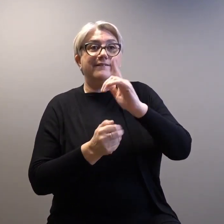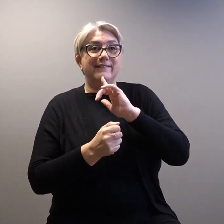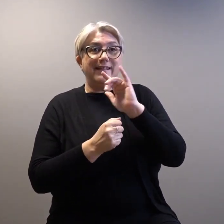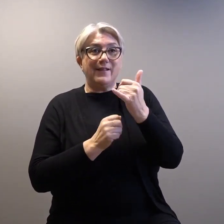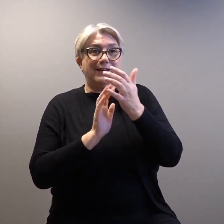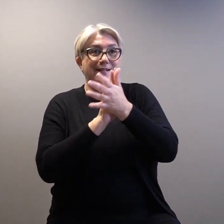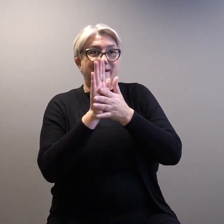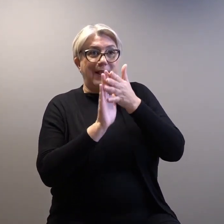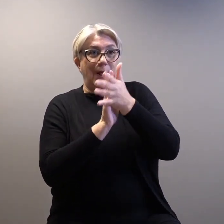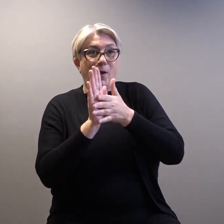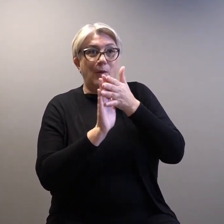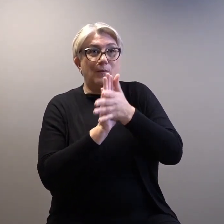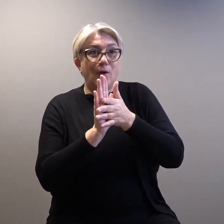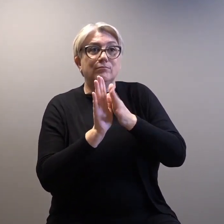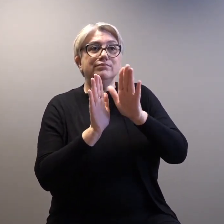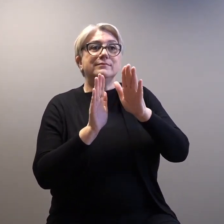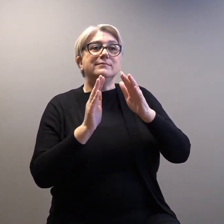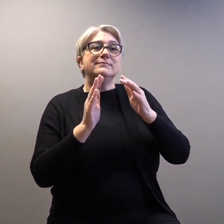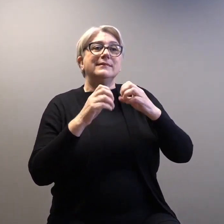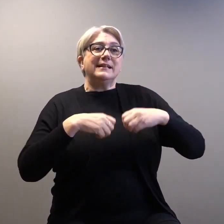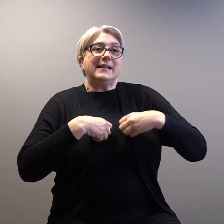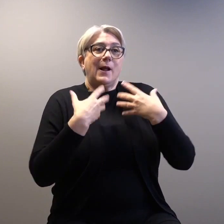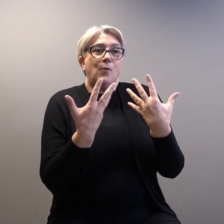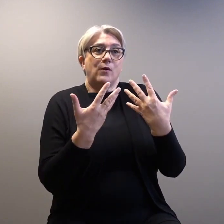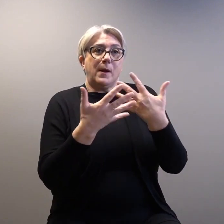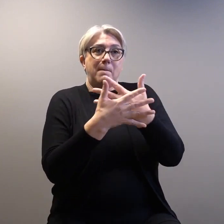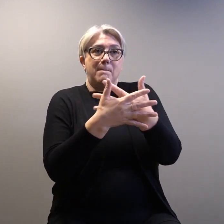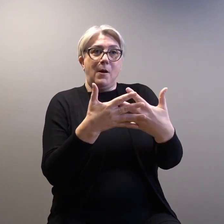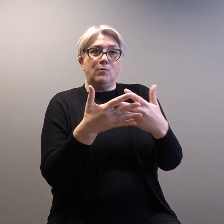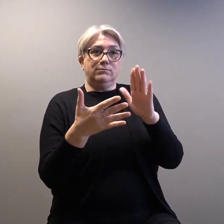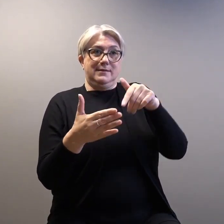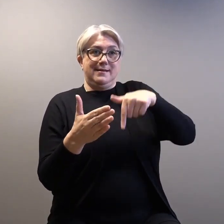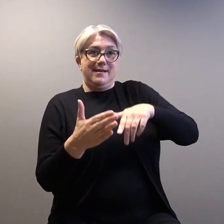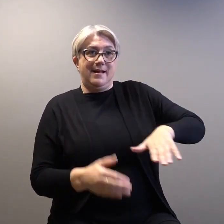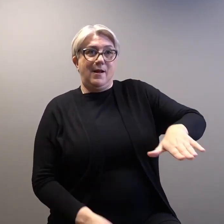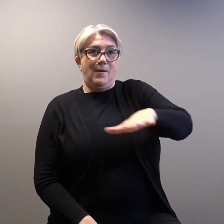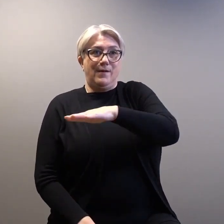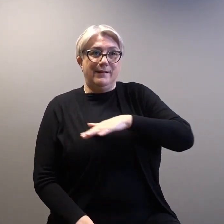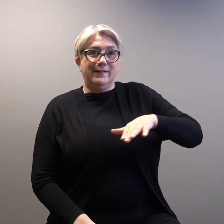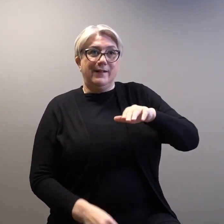að viðurkenna táknmál sem tjáningarmál hér á landi við